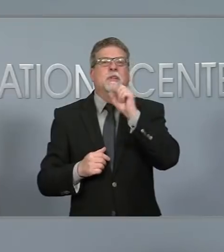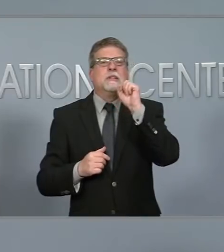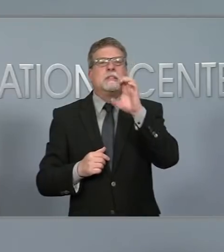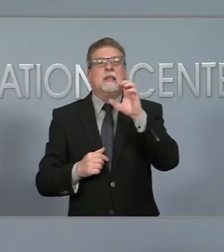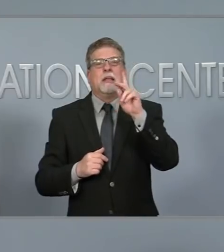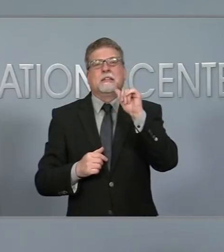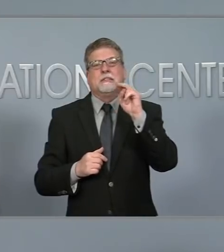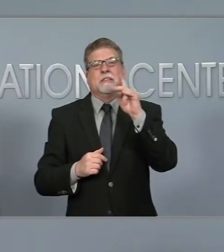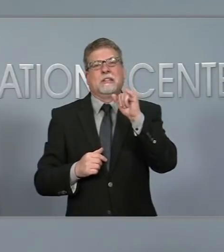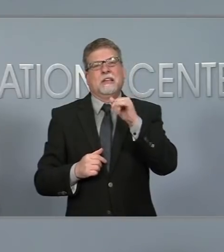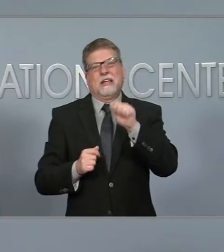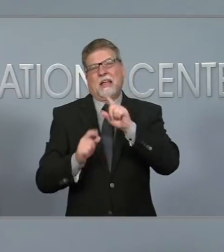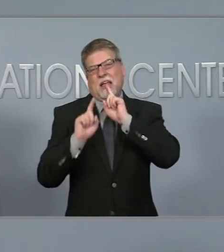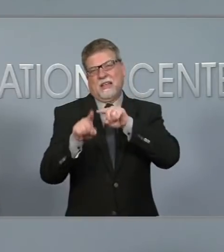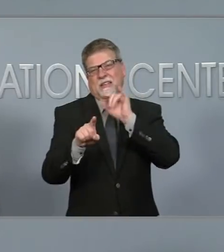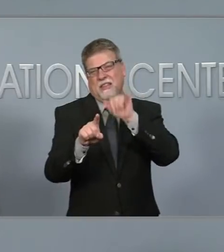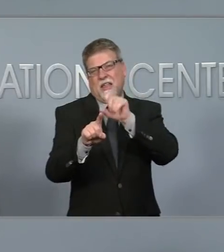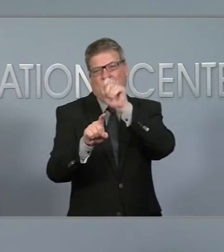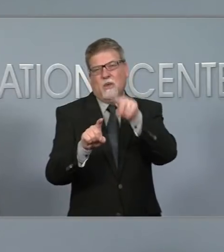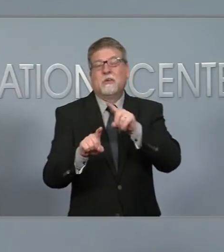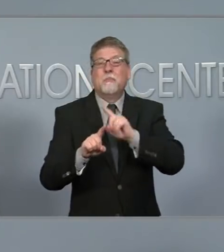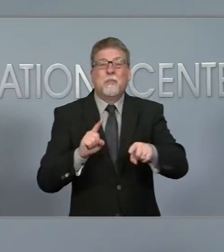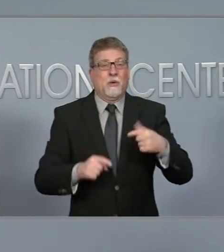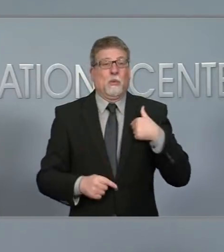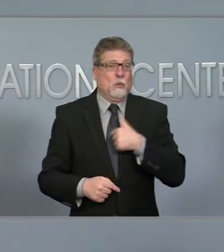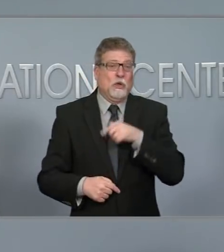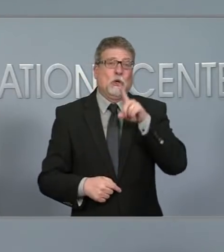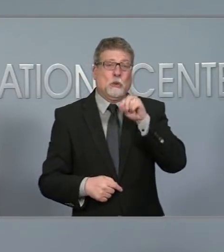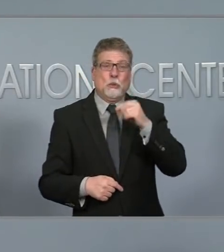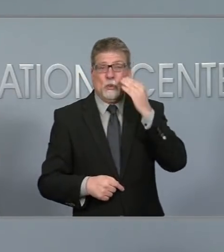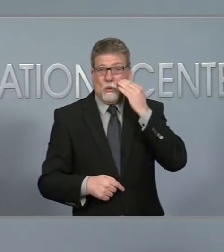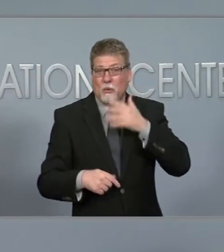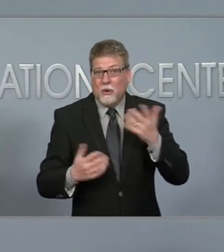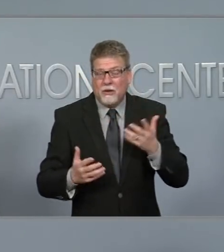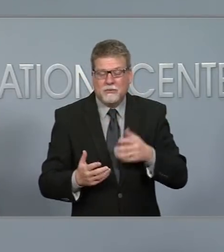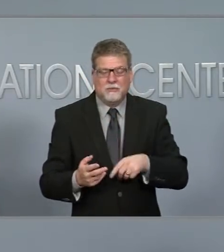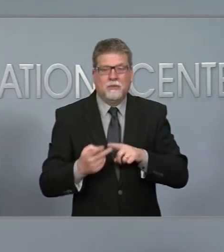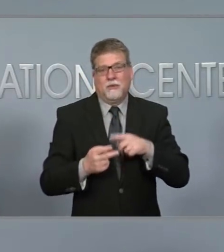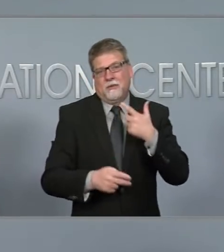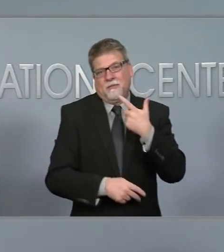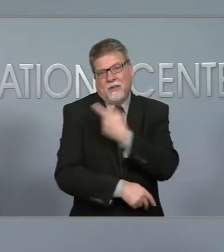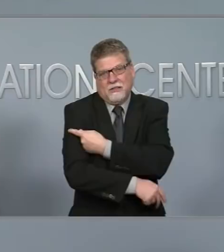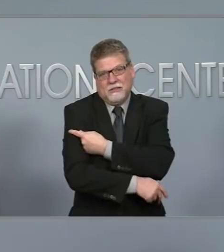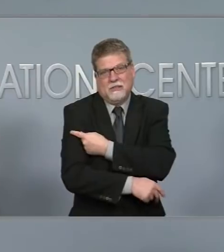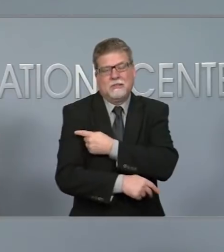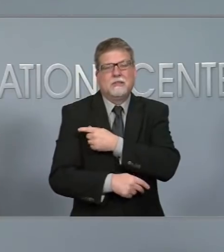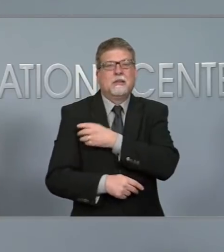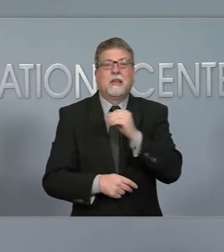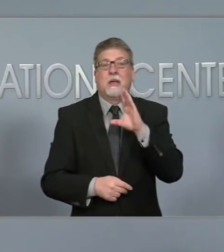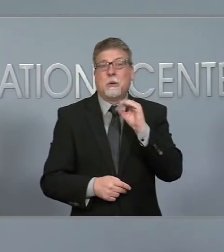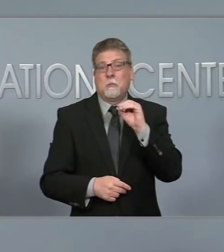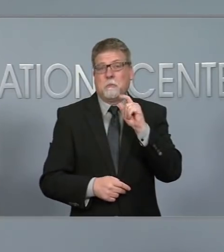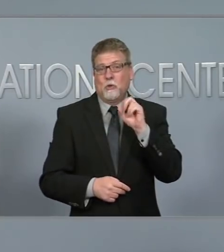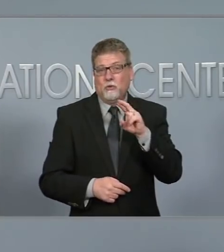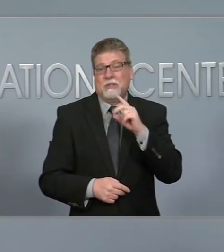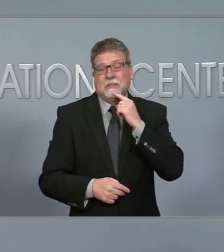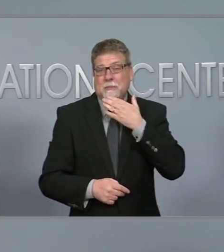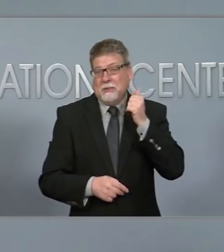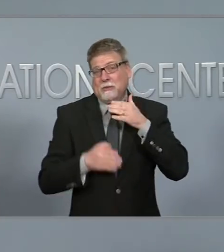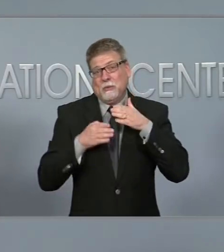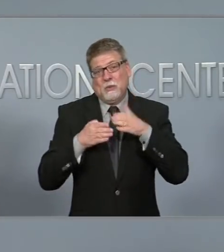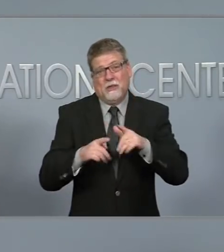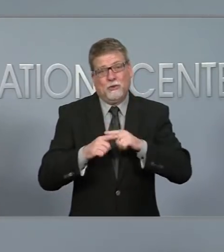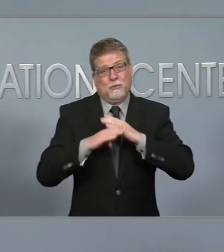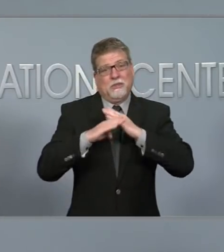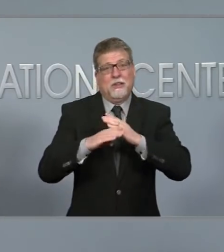encontramos en un mejor mejor